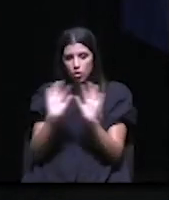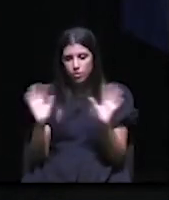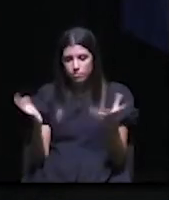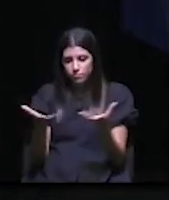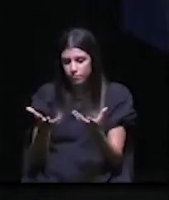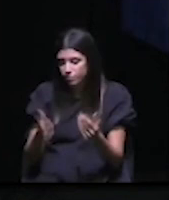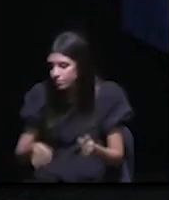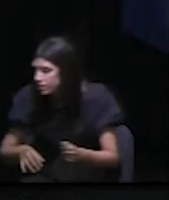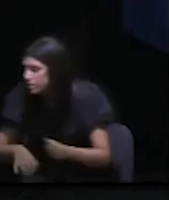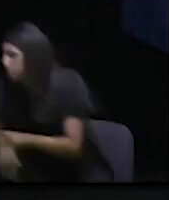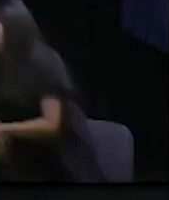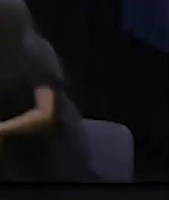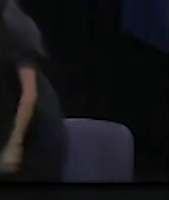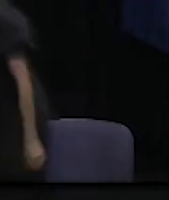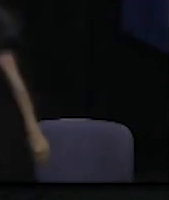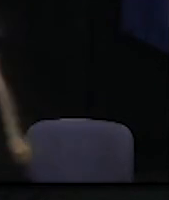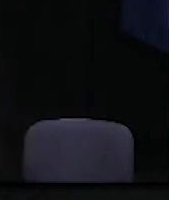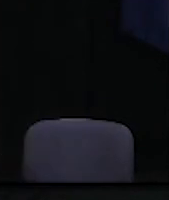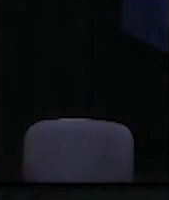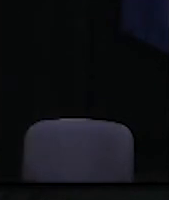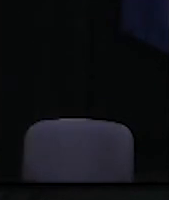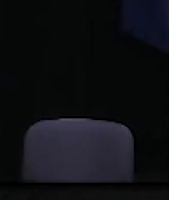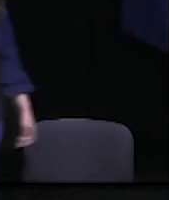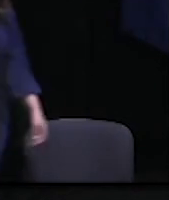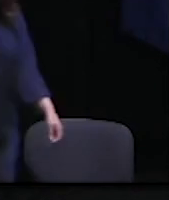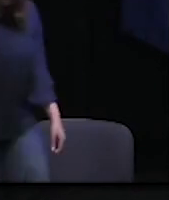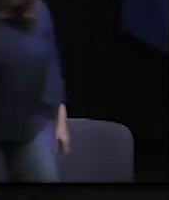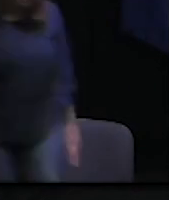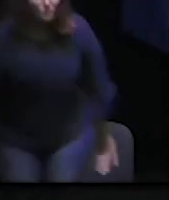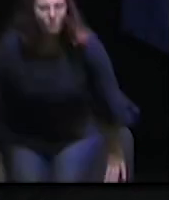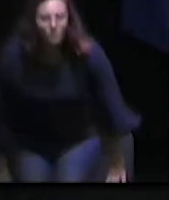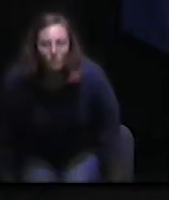Esta construção de laços dentro da comunidade e na nossa cidade